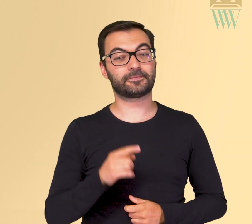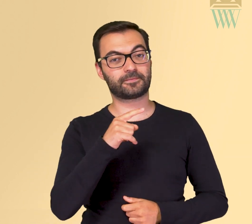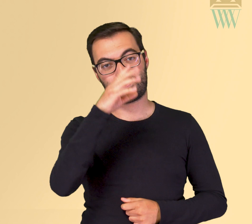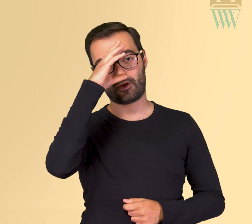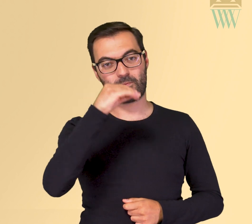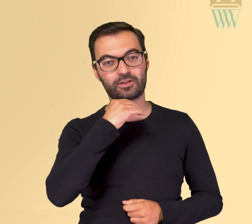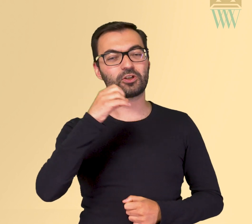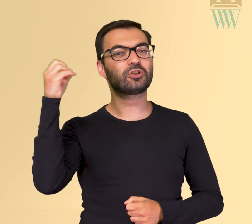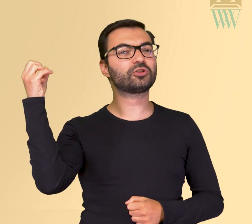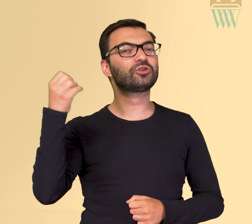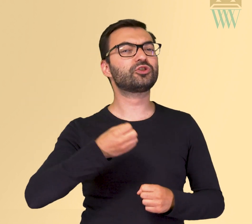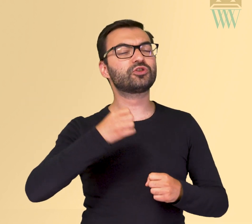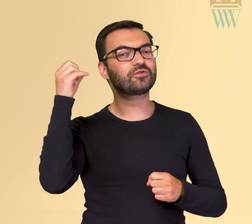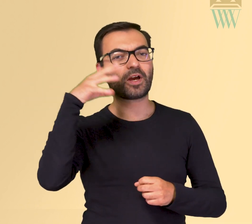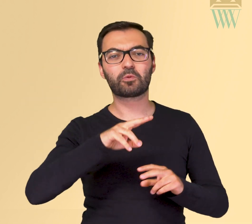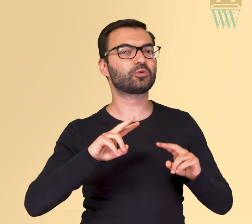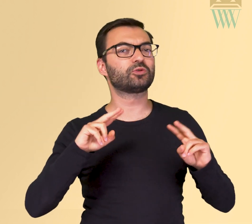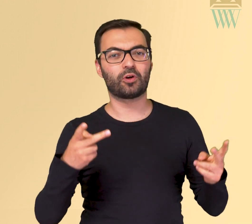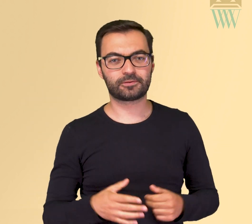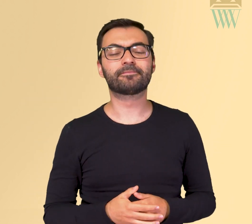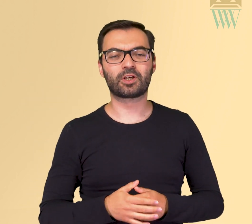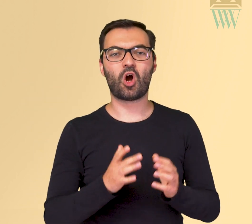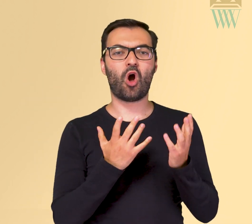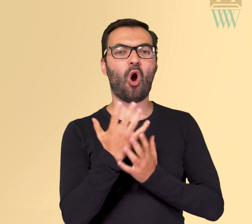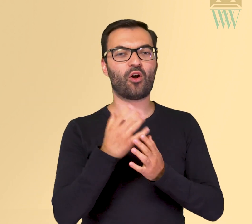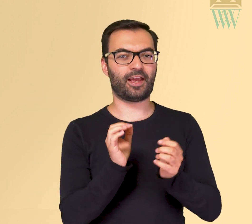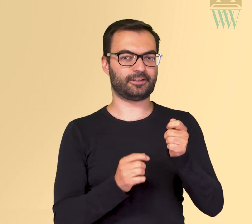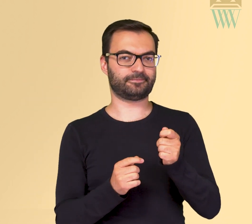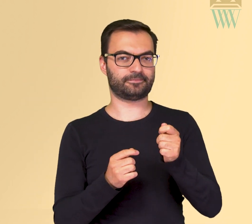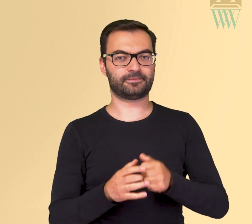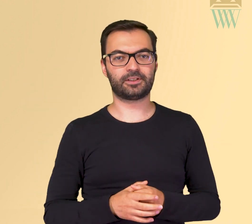Jedynym źródłem światła na obrazie jest ogień trzymany w ręku mężczyzny,